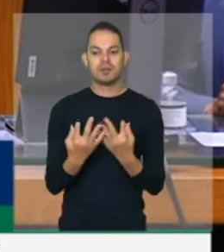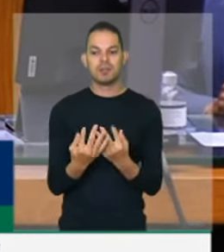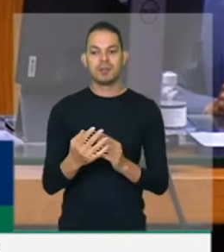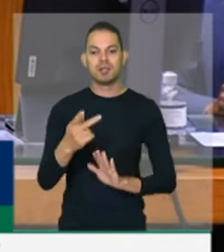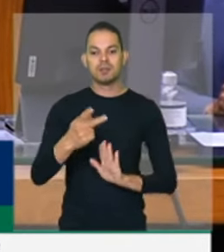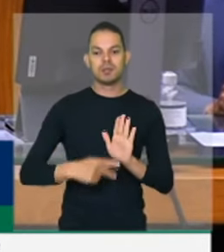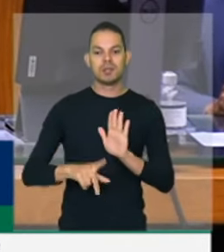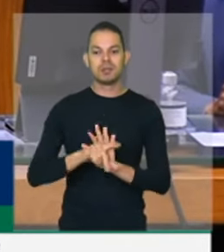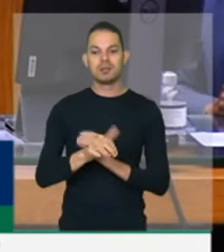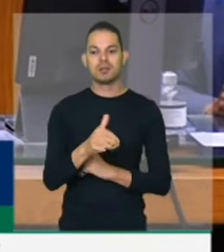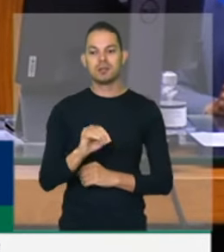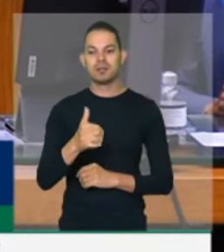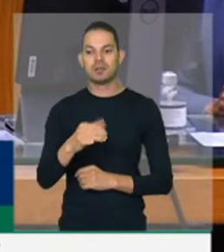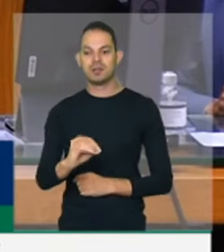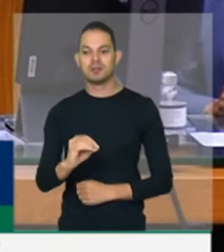DE LEI N° 1010/21 RESSALVADOS OS DESTAQUES. ORIENTAÇÃO DE